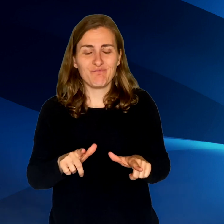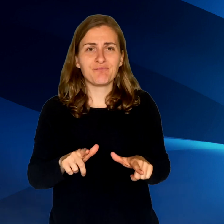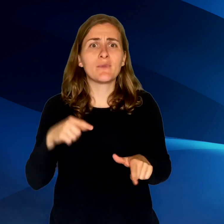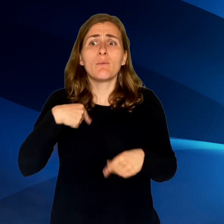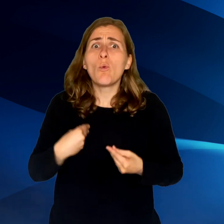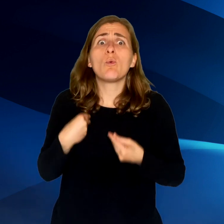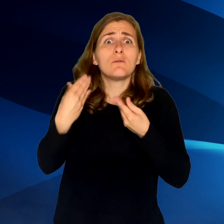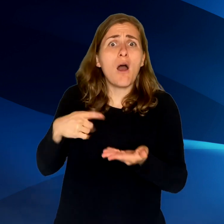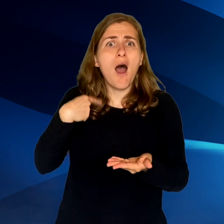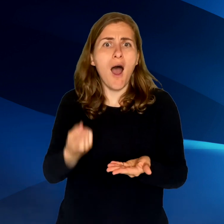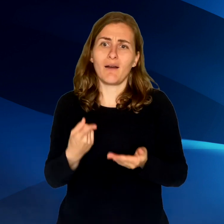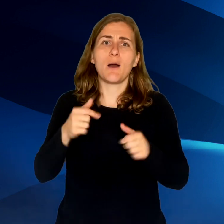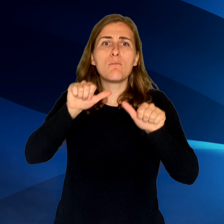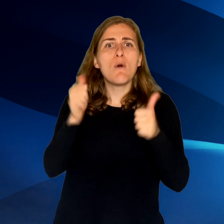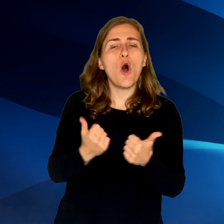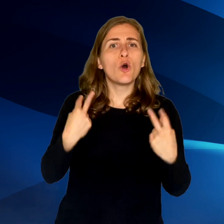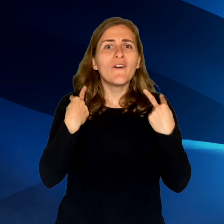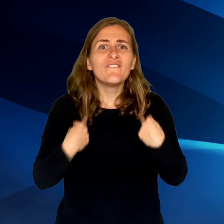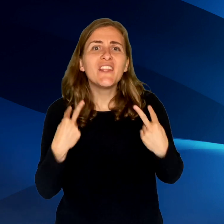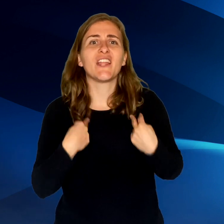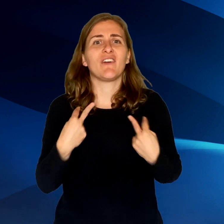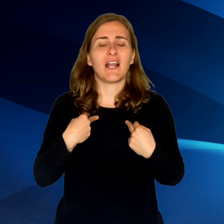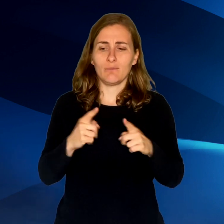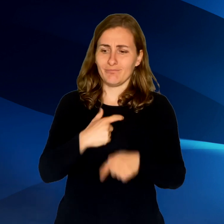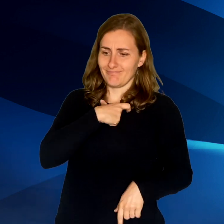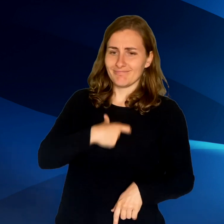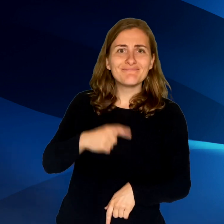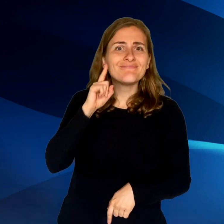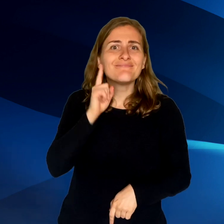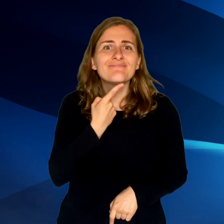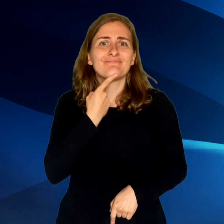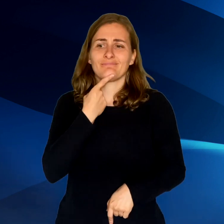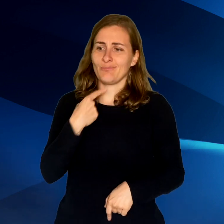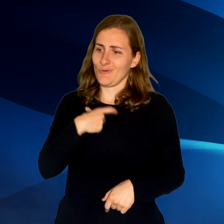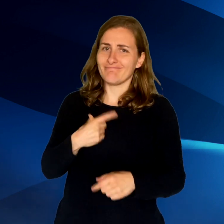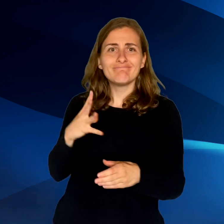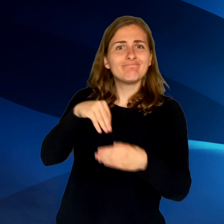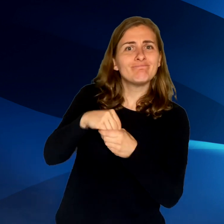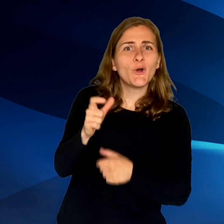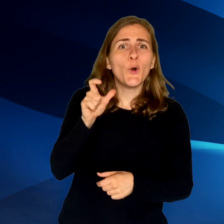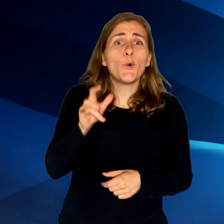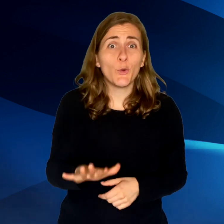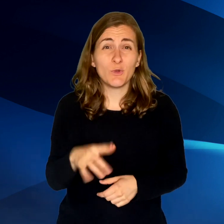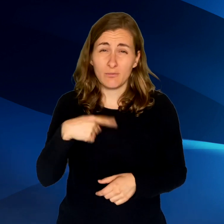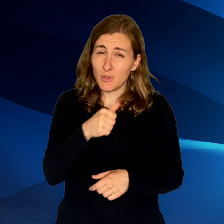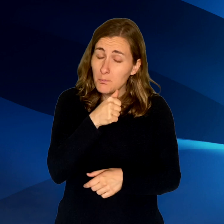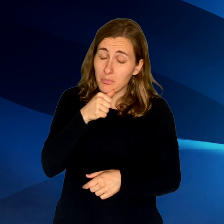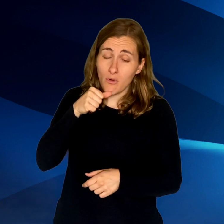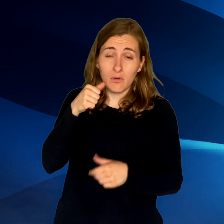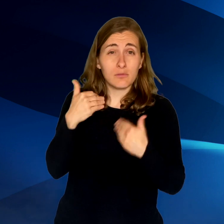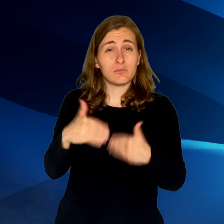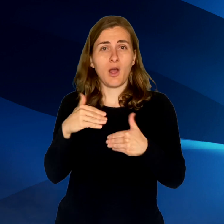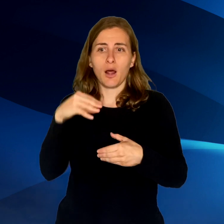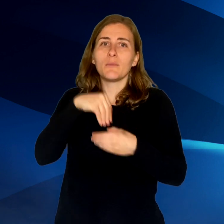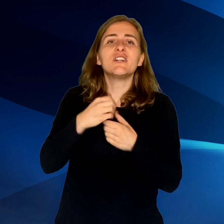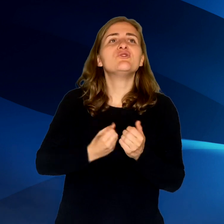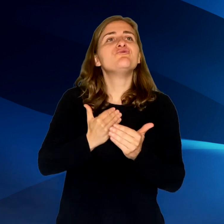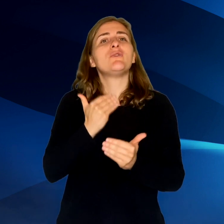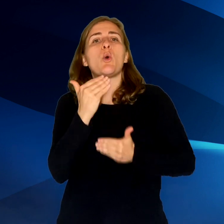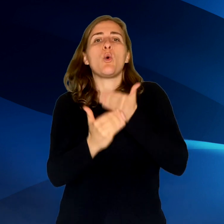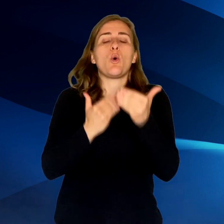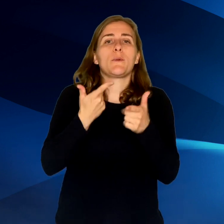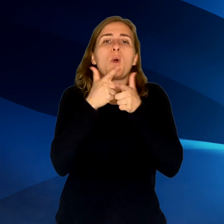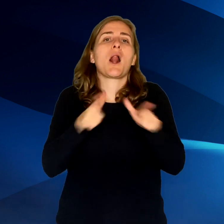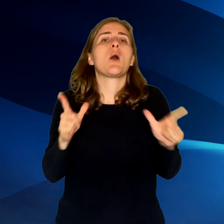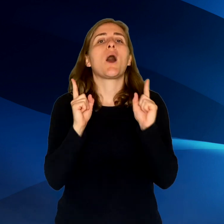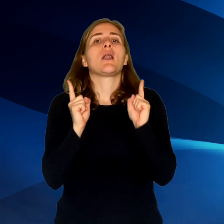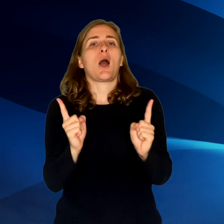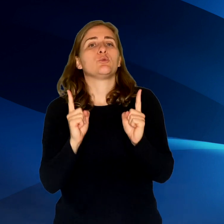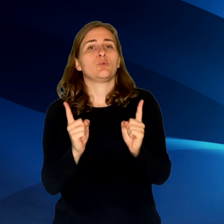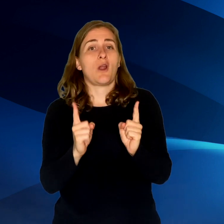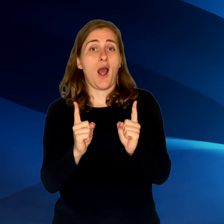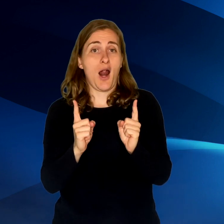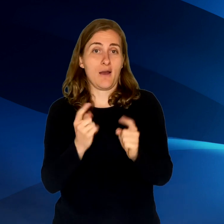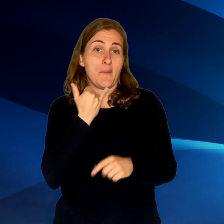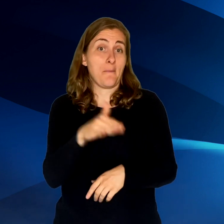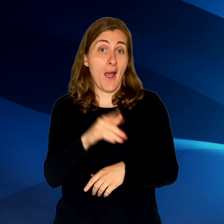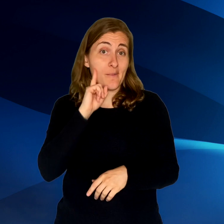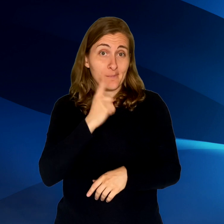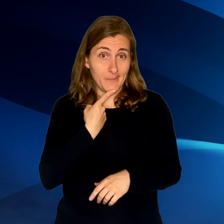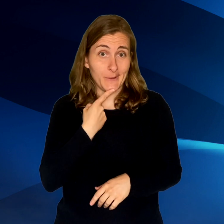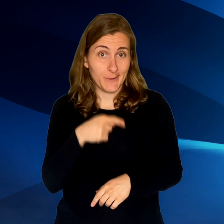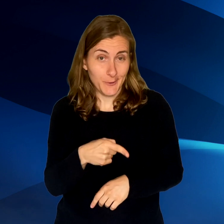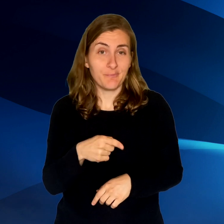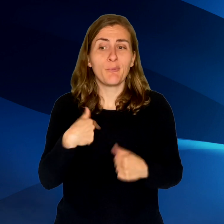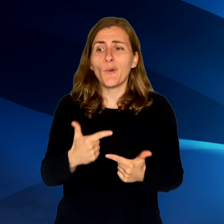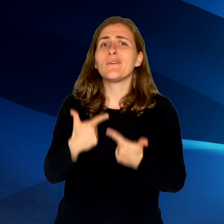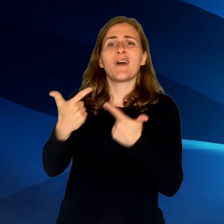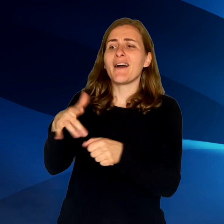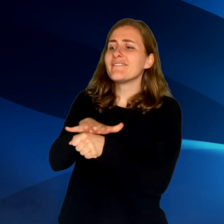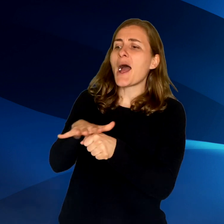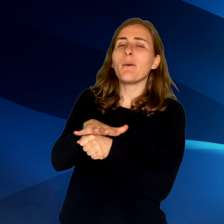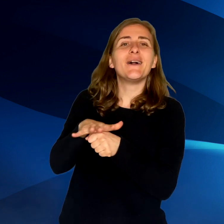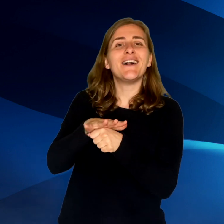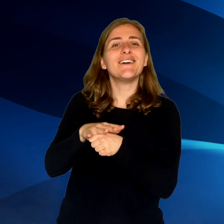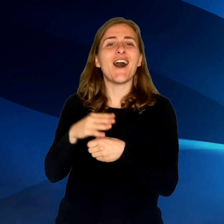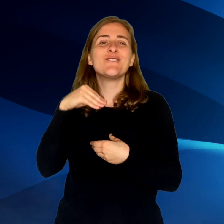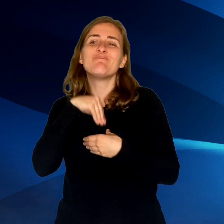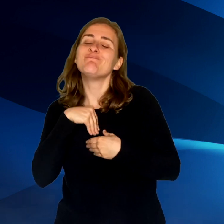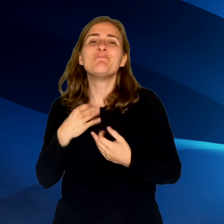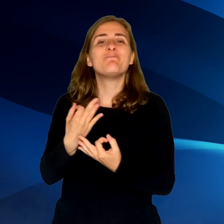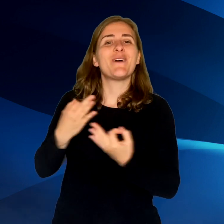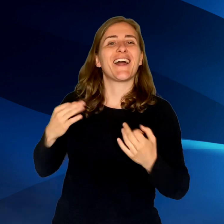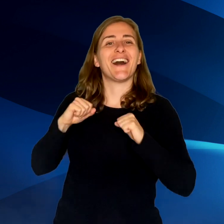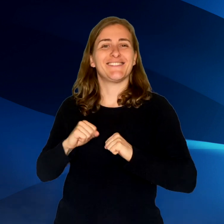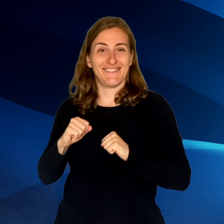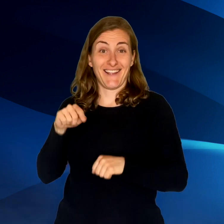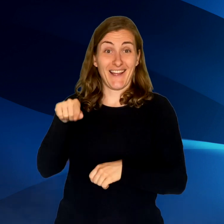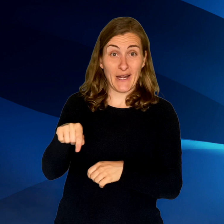ma anche dei modi di vivere e di essere culturali e sensoriali come persone sorde che sono essenziali per lo sviluppo di una lingua naturale e il benessere familiare.